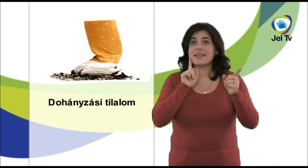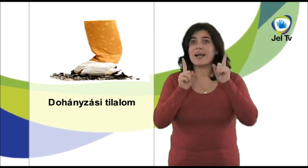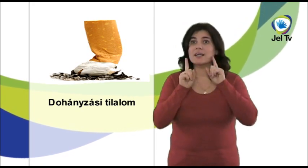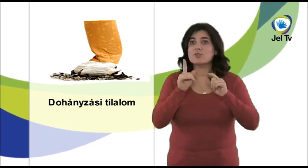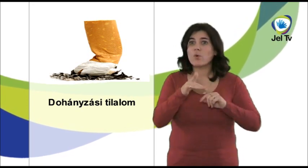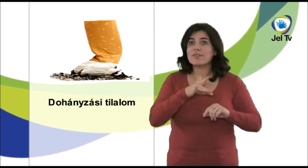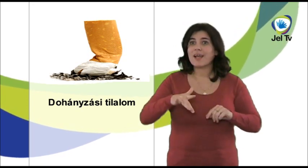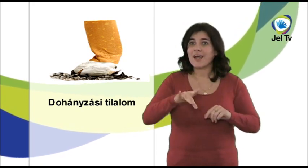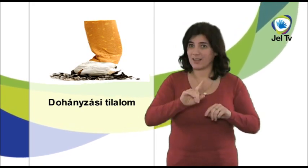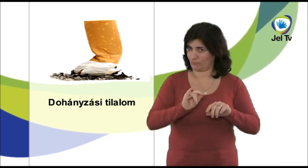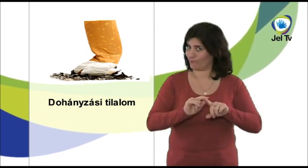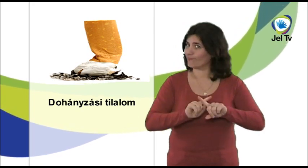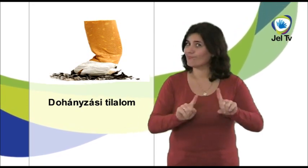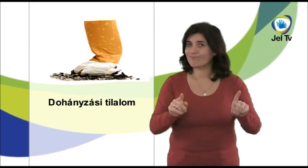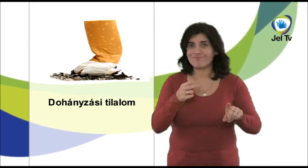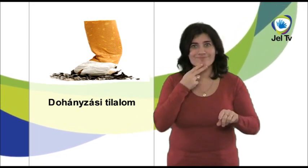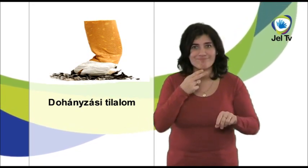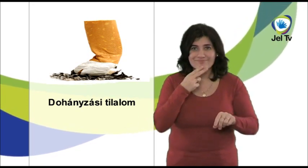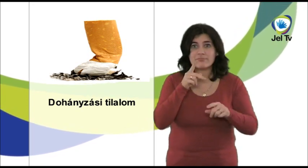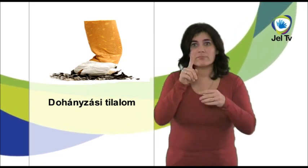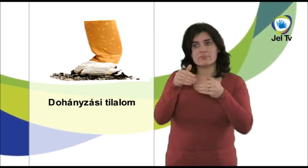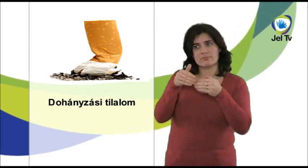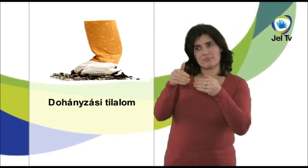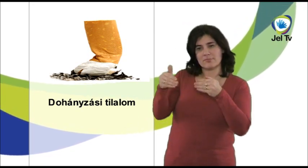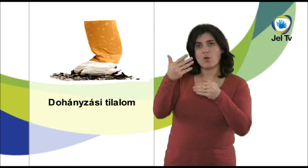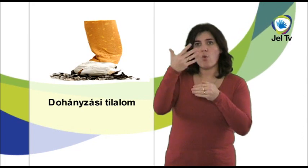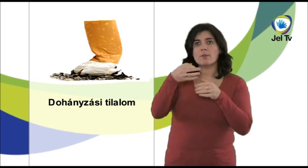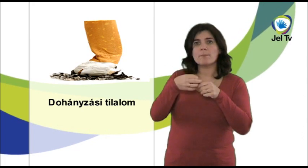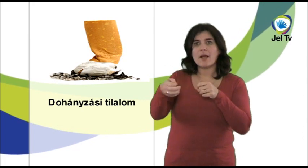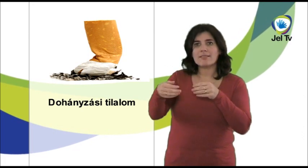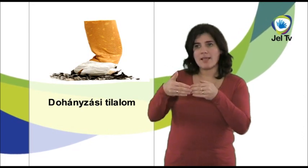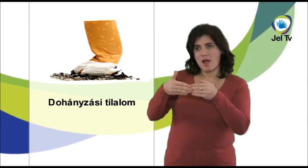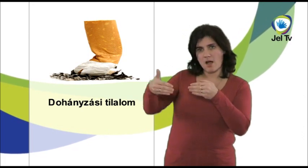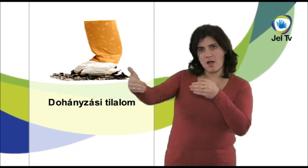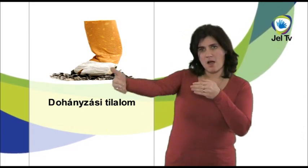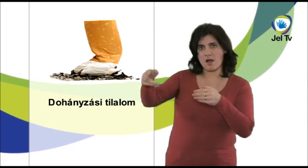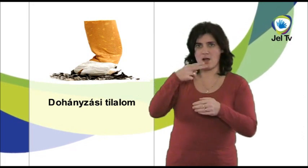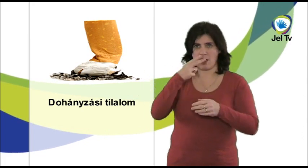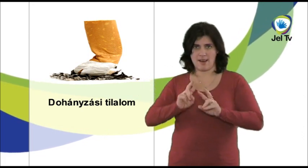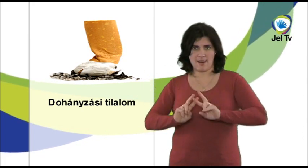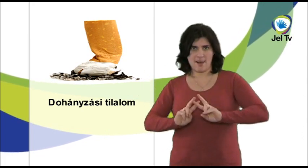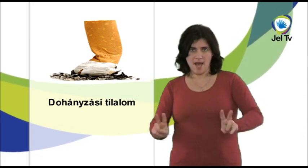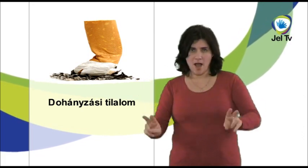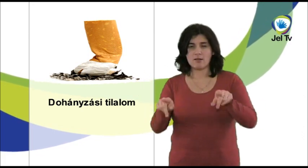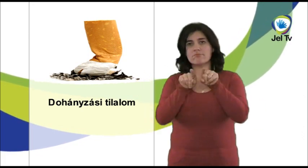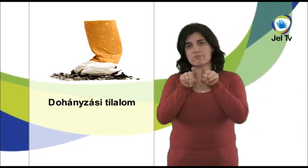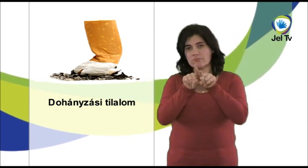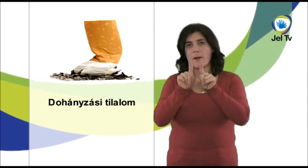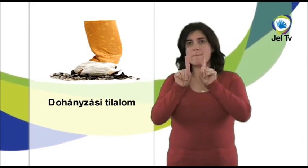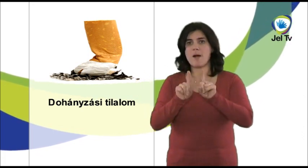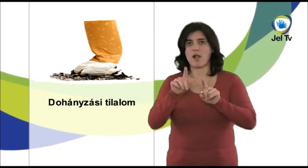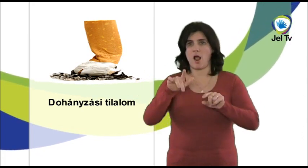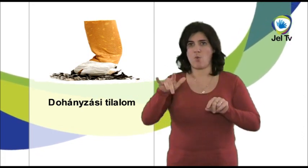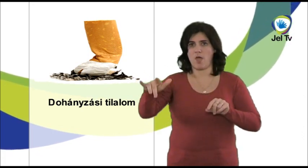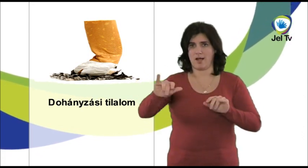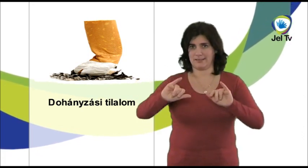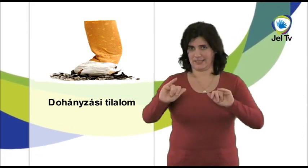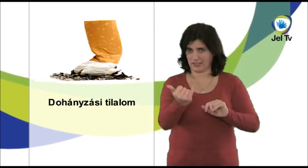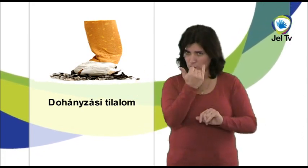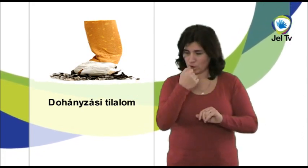Játszótereken is tilos a dohányzás, de öt méteres távolságban lehet, megállóhelyeken is.